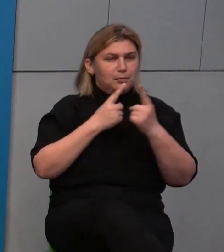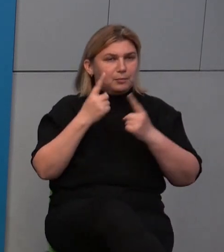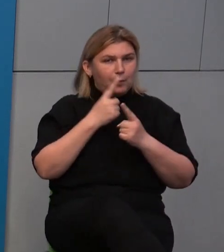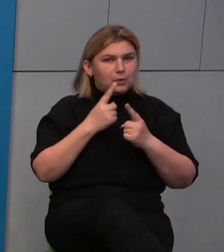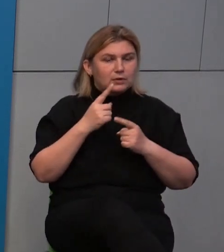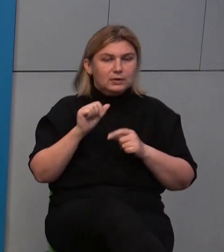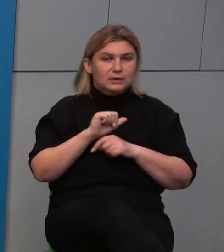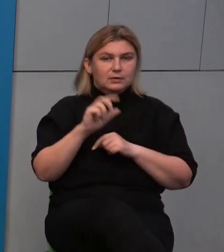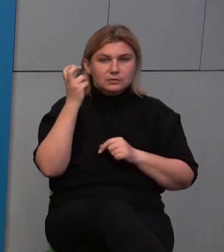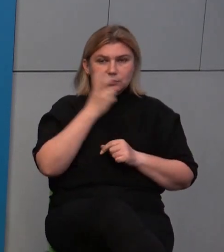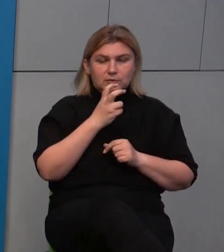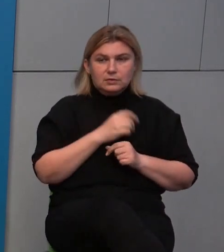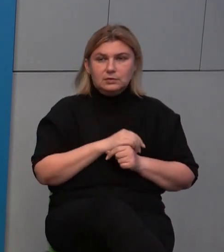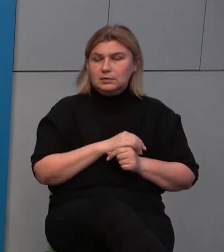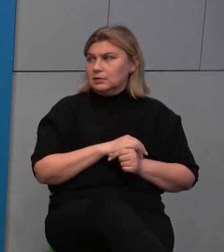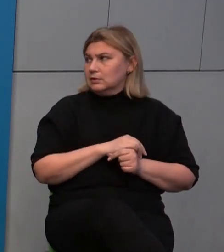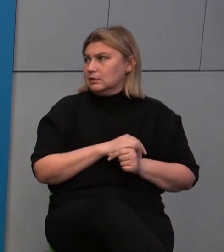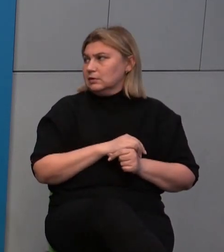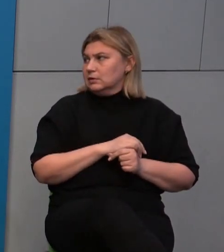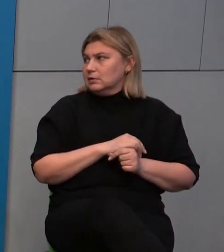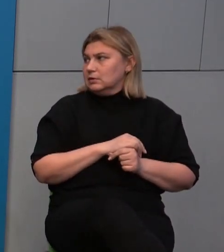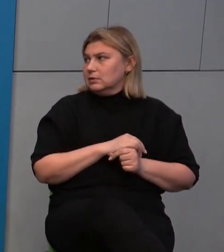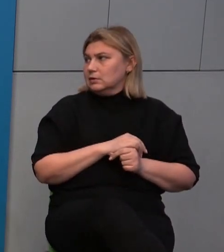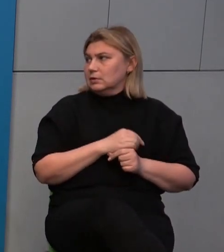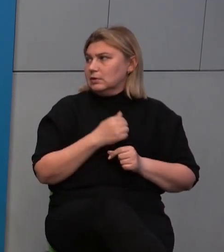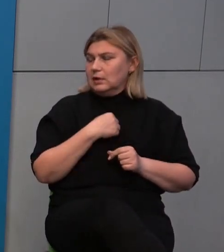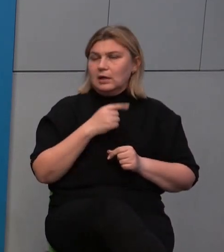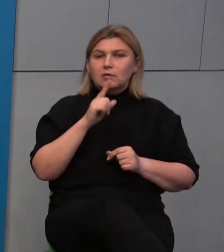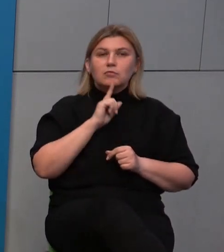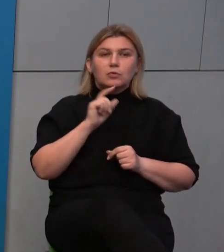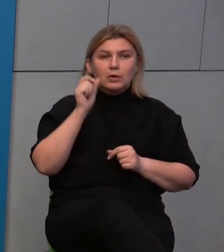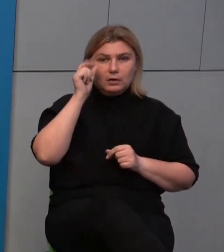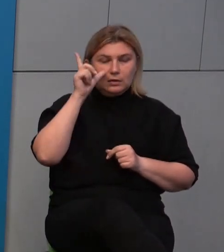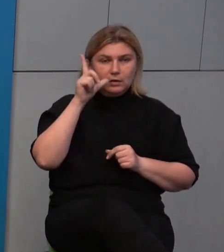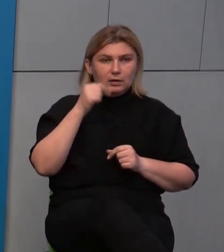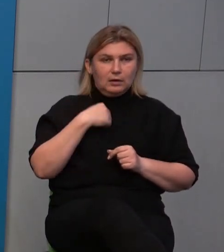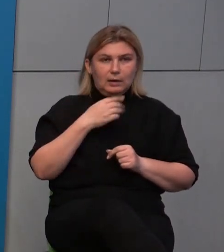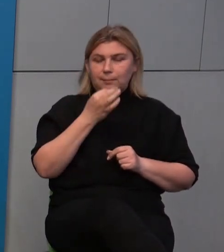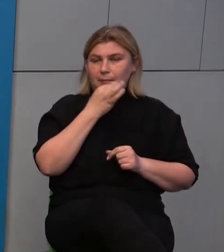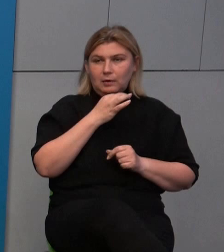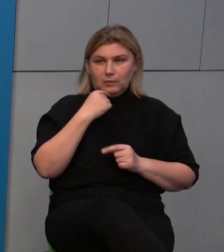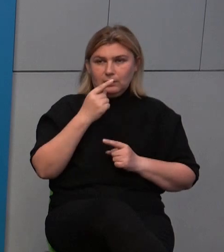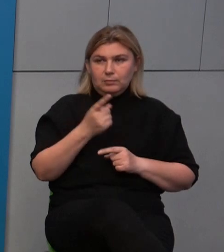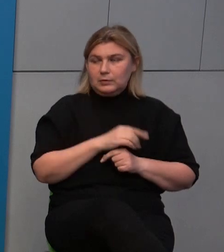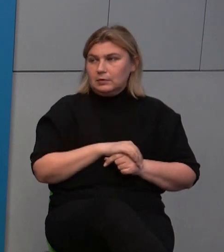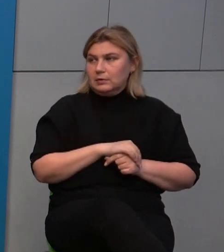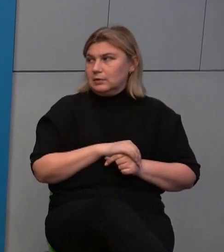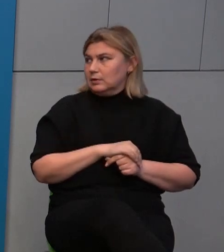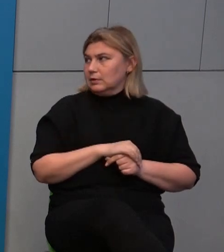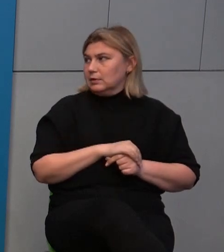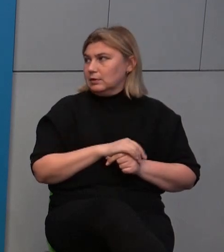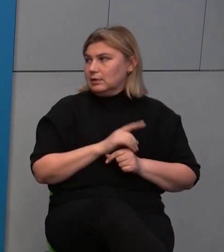Natomiast jeżeli państwa interesu... Ja na temat sztucznej inteligencji naprawdę mam niewiele do powiedzenia u Lema,